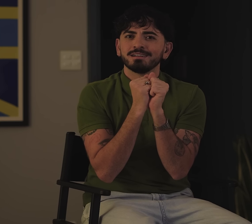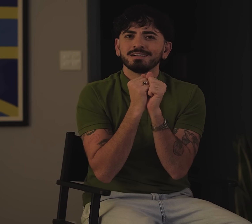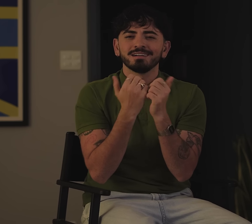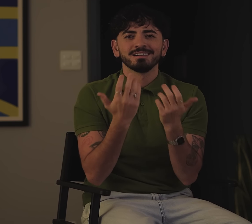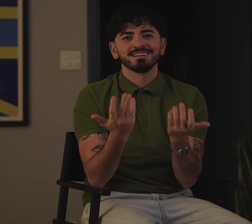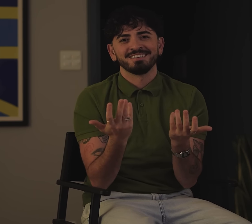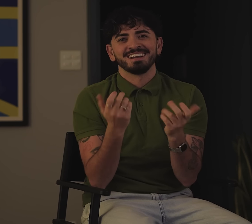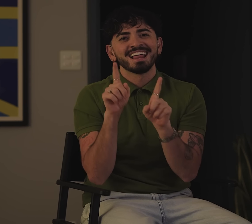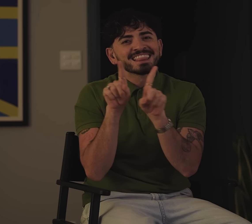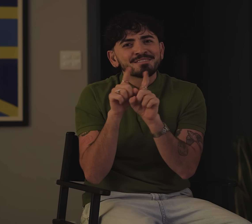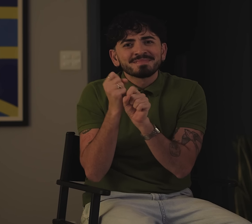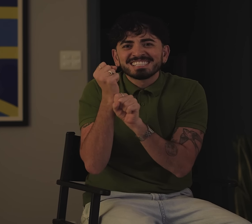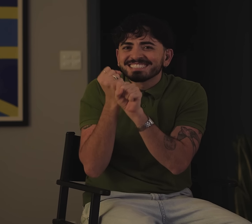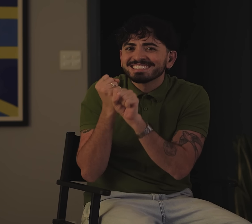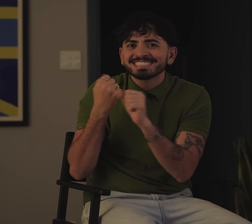Começamos a somar cada vez mais.